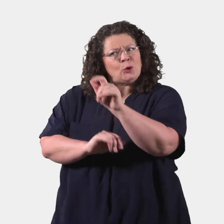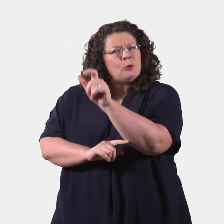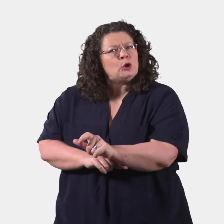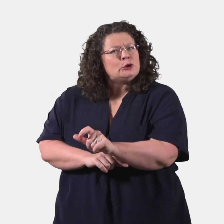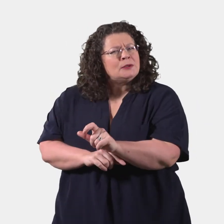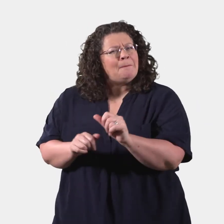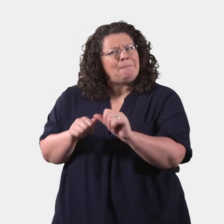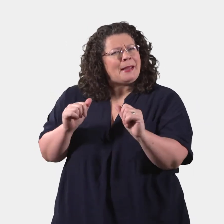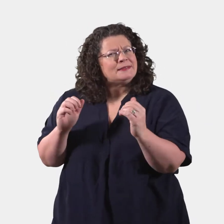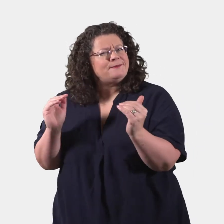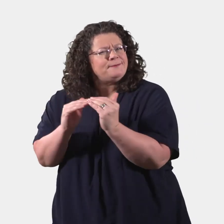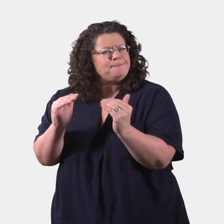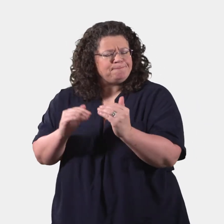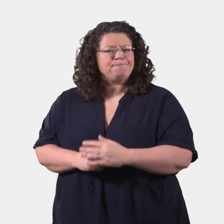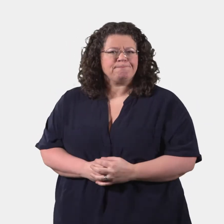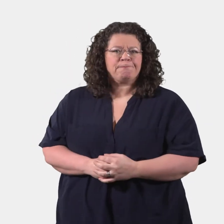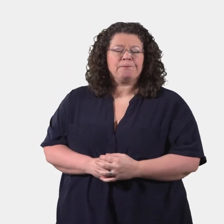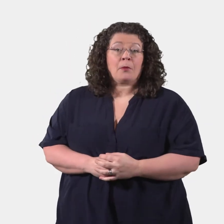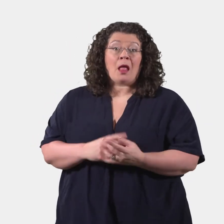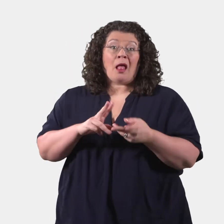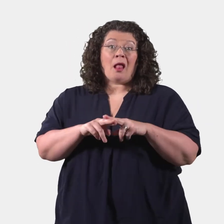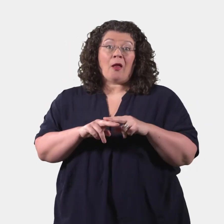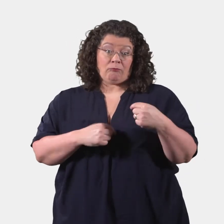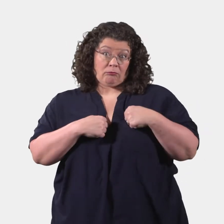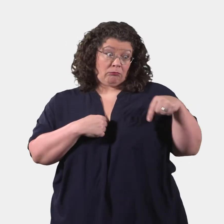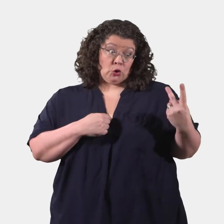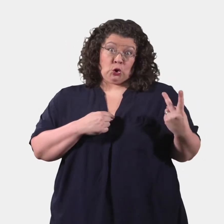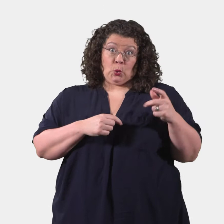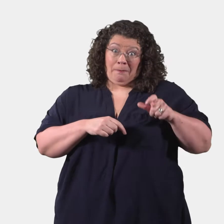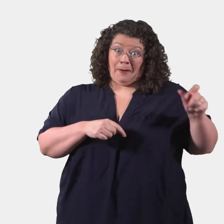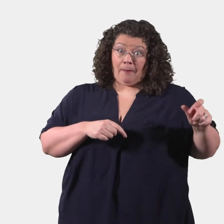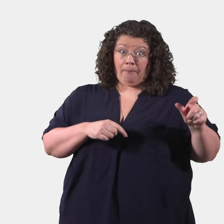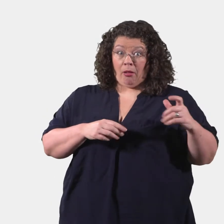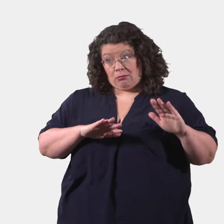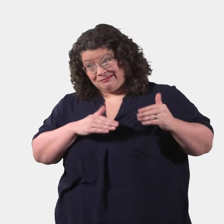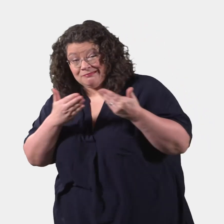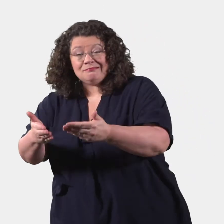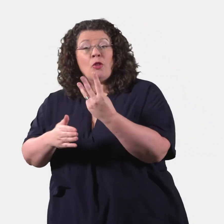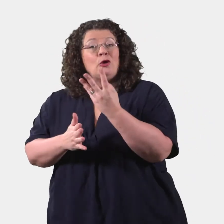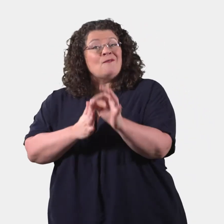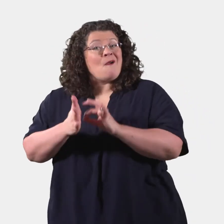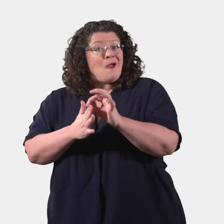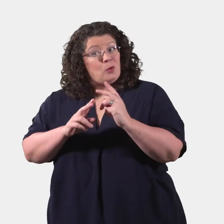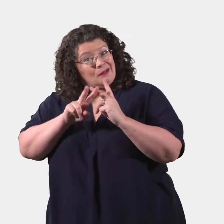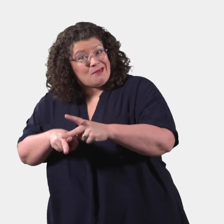Os ydych chi a pherson arall ill dau yn rhoi 35 awr o ofal yr un i’r un person,